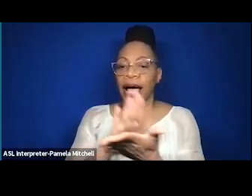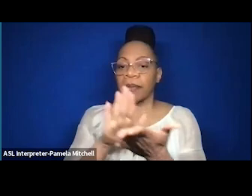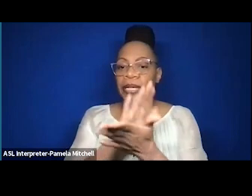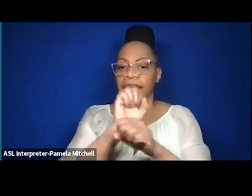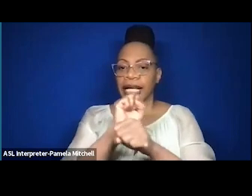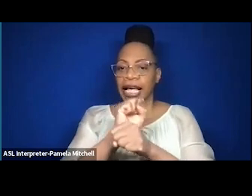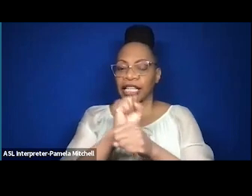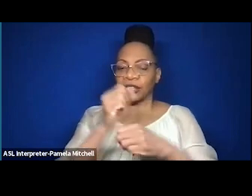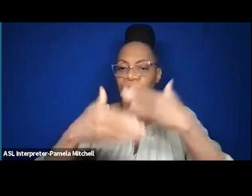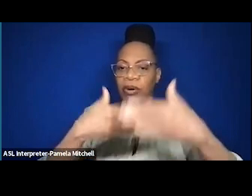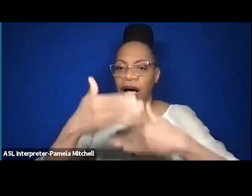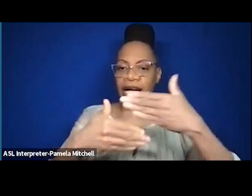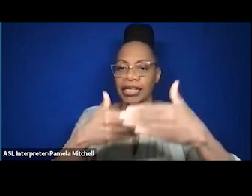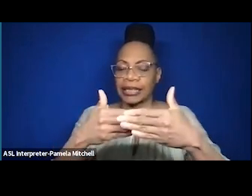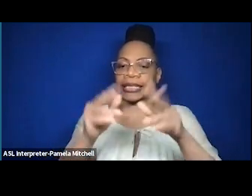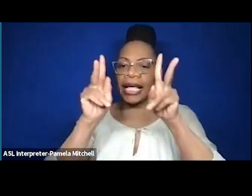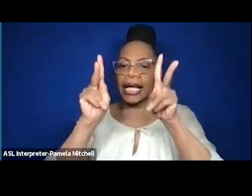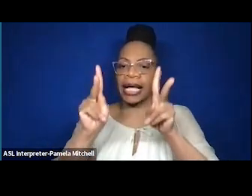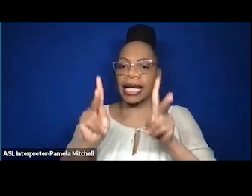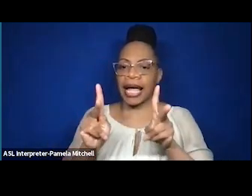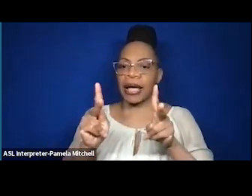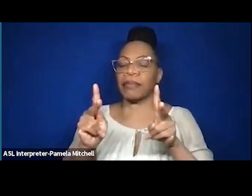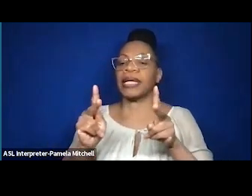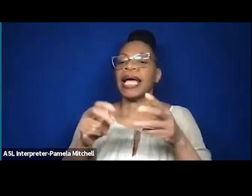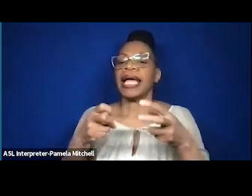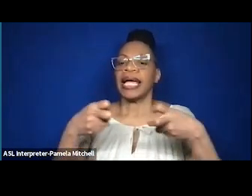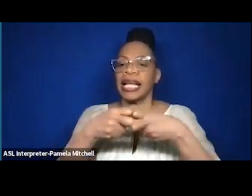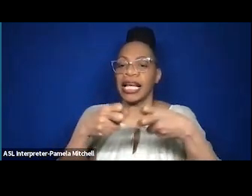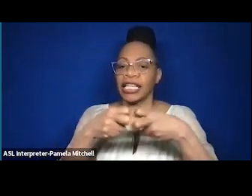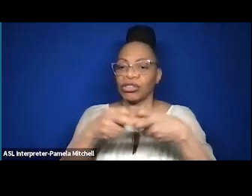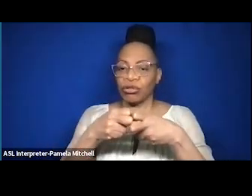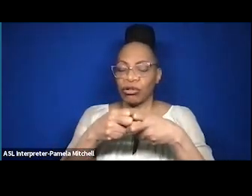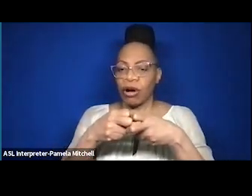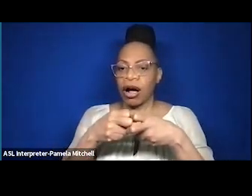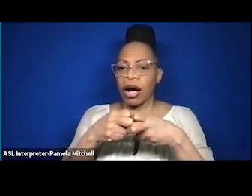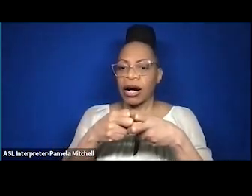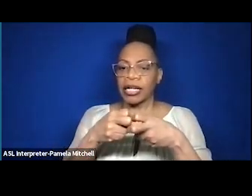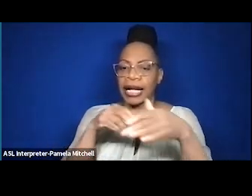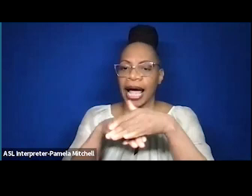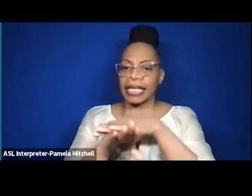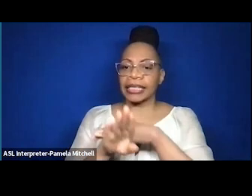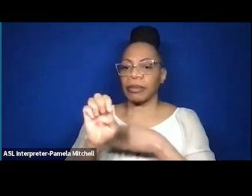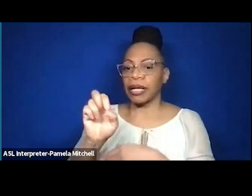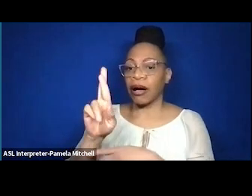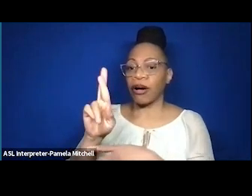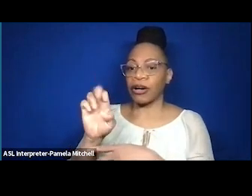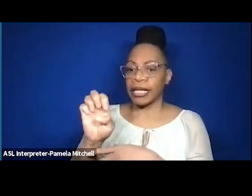es el acceso a la Carpeta Electrónica del solicitante. Los solicitantes pueden obtener una copia de sus documentos del caso electrónico enviados directamente